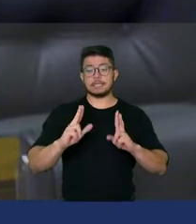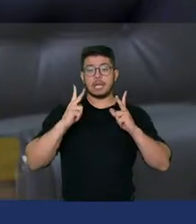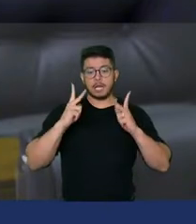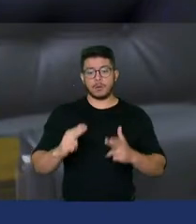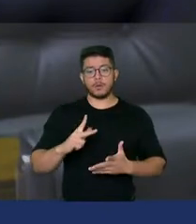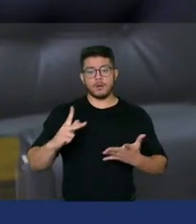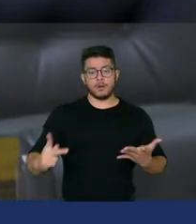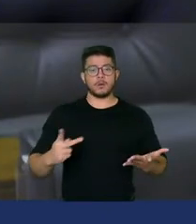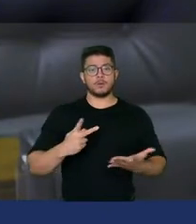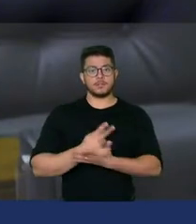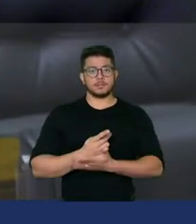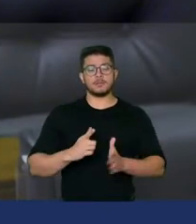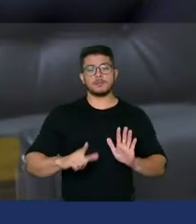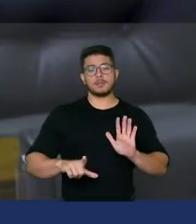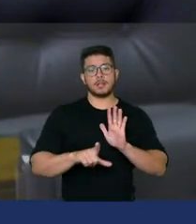ESPERA, COMO HOUVE NA LEI ALDIR BLANC UM, O NÃO VETO.